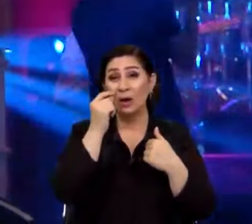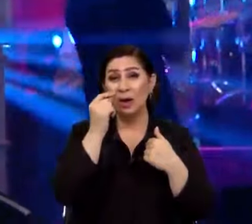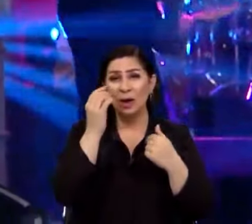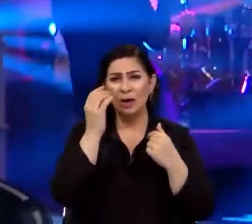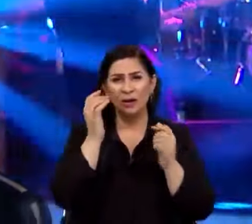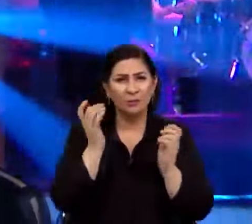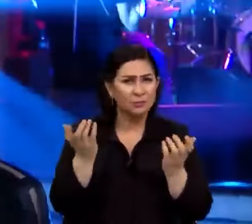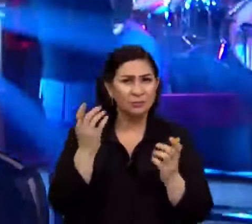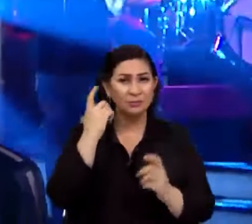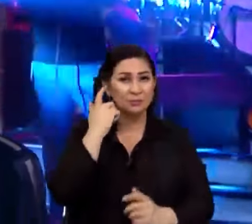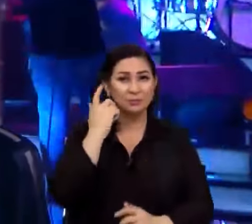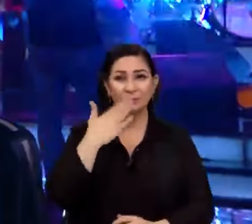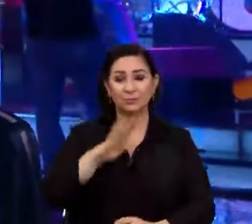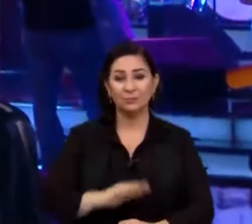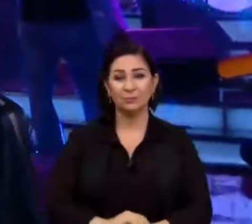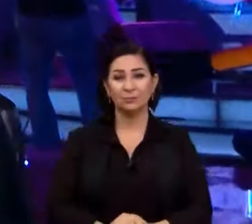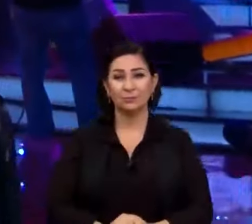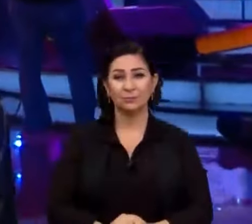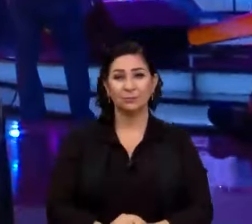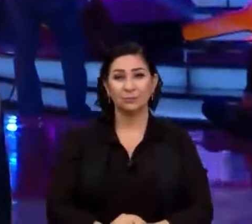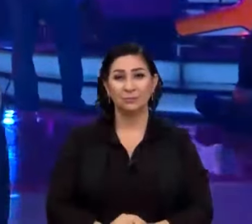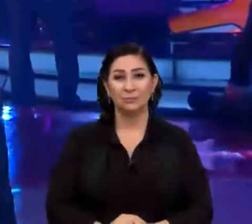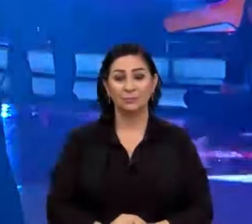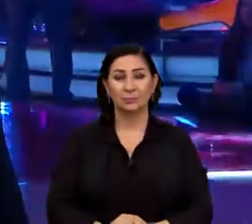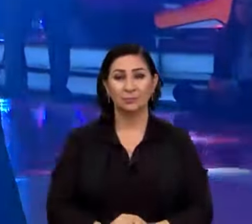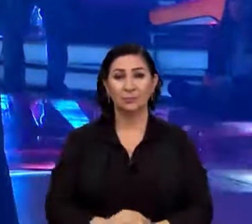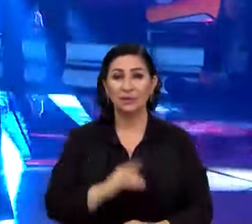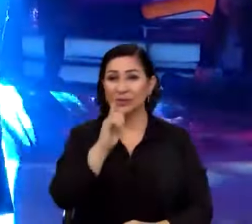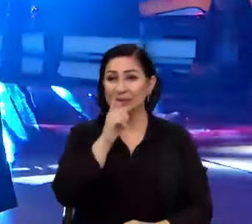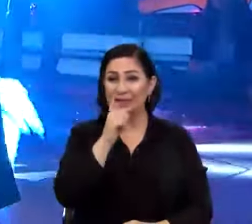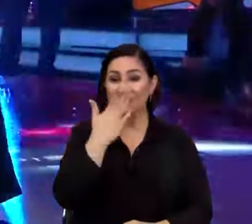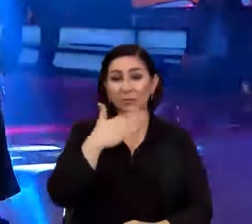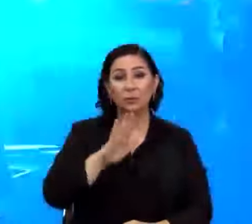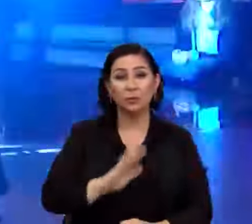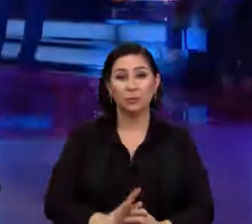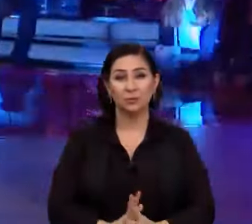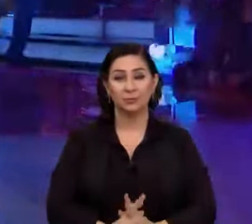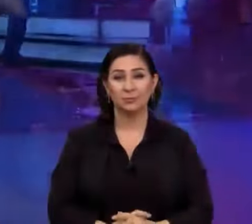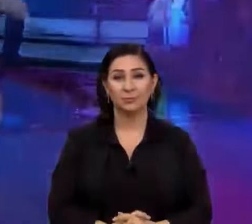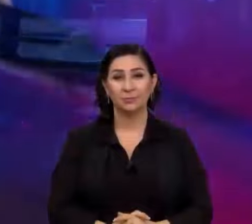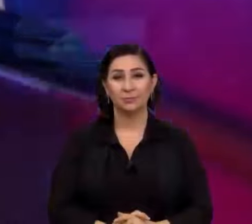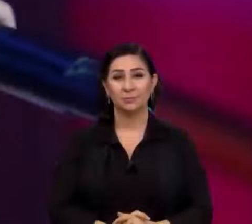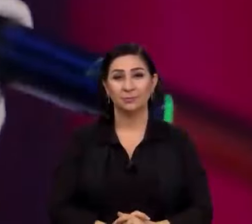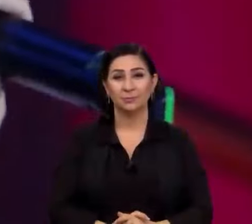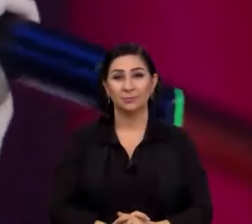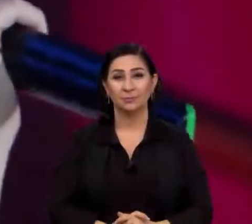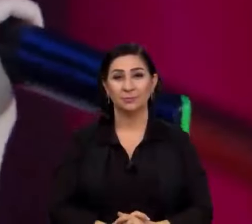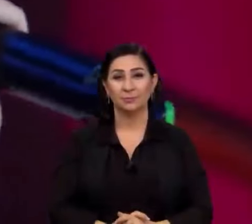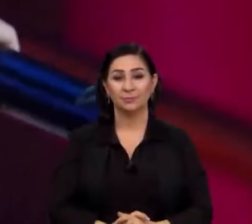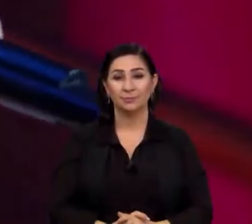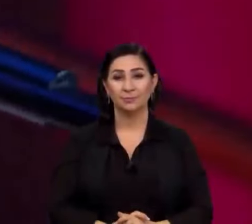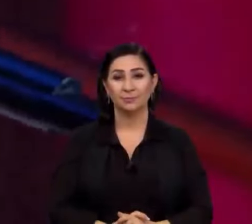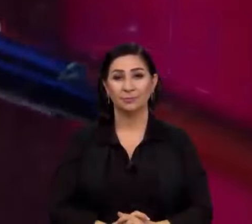ben durup beklemezsem artık beni asla yaralayamaz